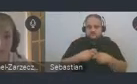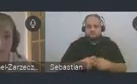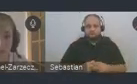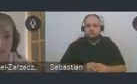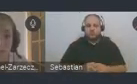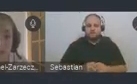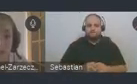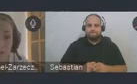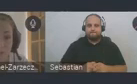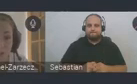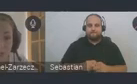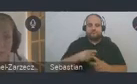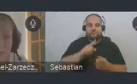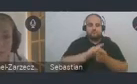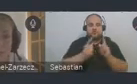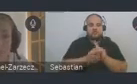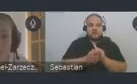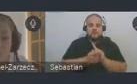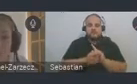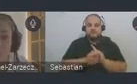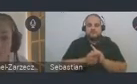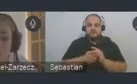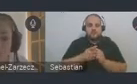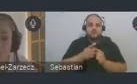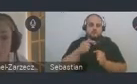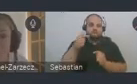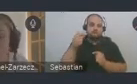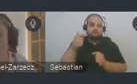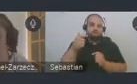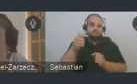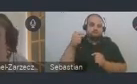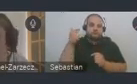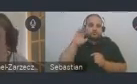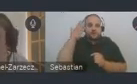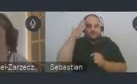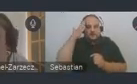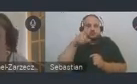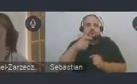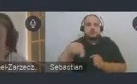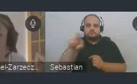I to spotkanie służy temu, żebyś dowiedział, dowiedziała się, co potrafią twoje uczestnicy.